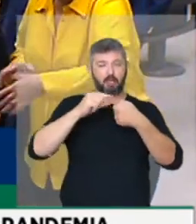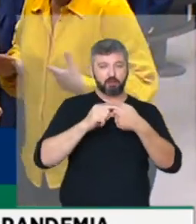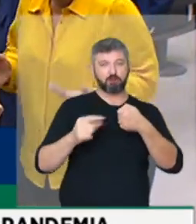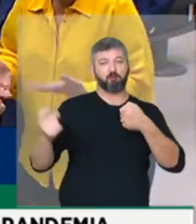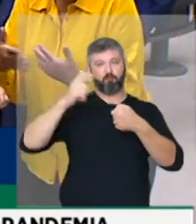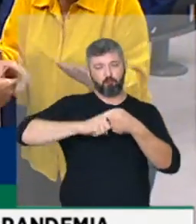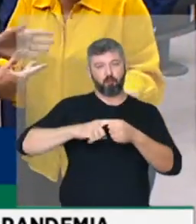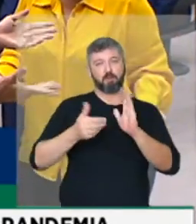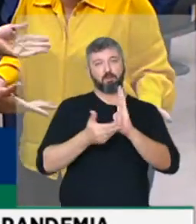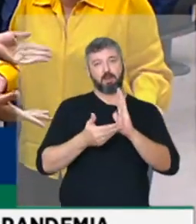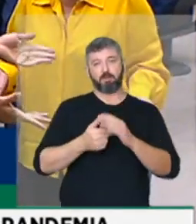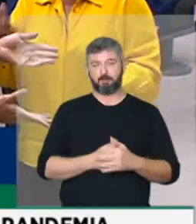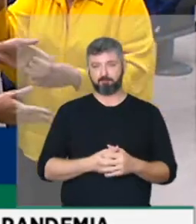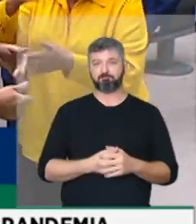NO SENADO DESTAQUE QUE FOI APRESENTADO PELO PSOL. E